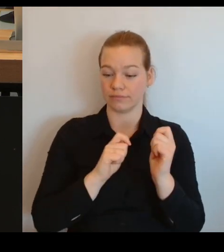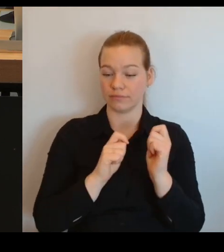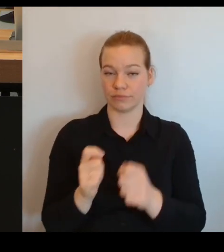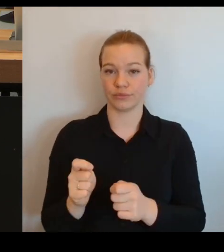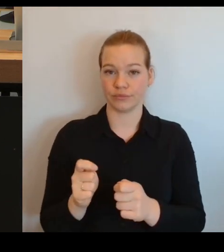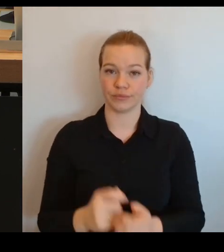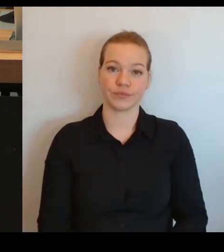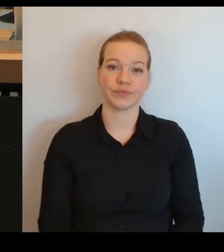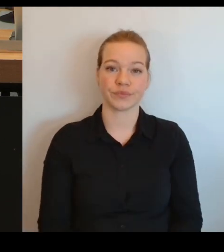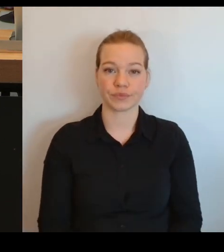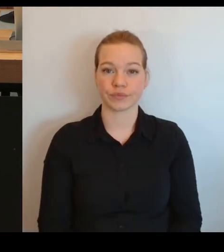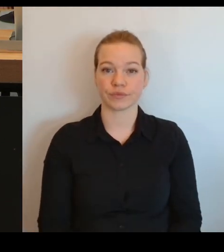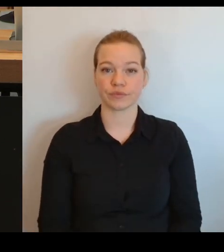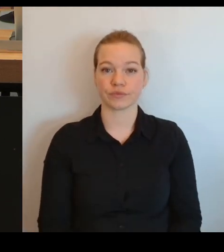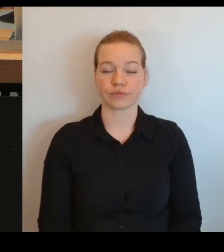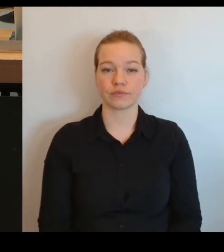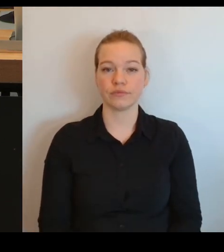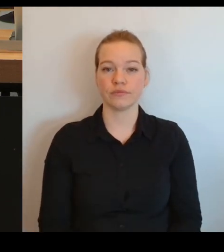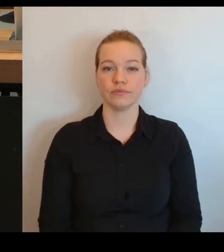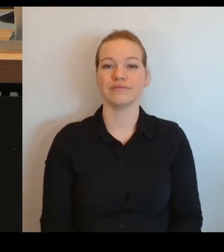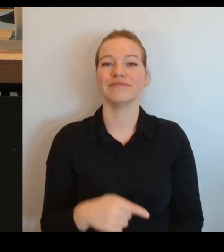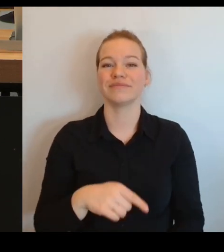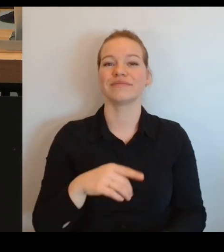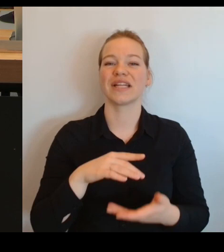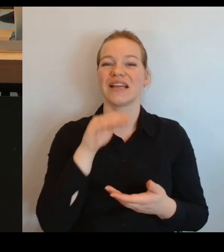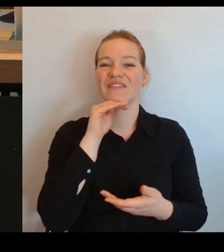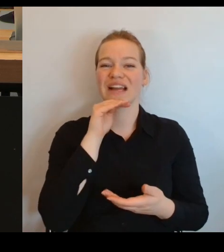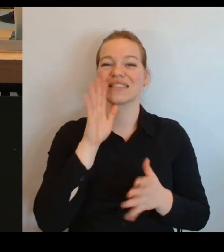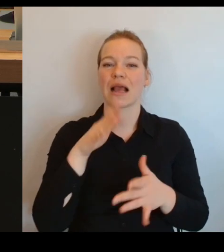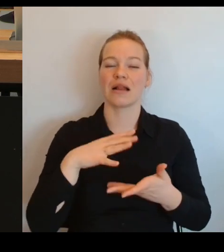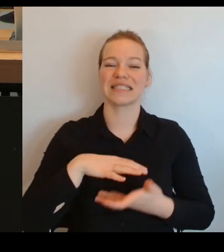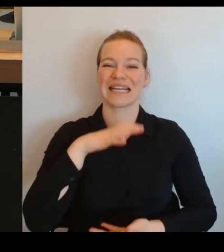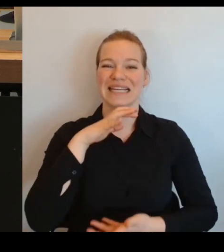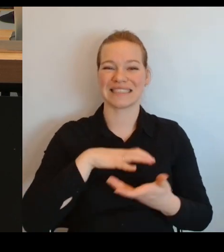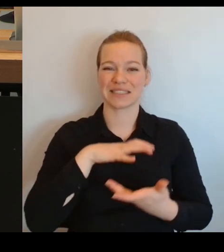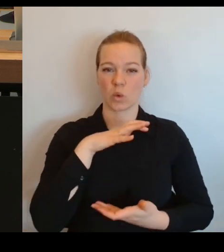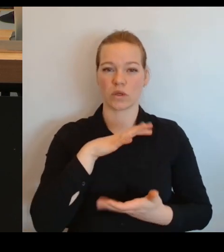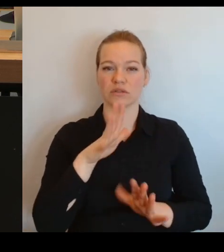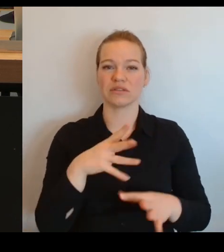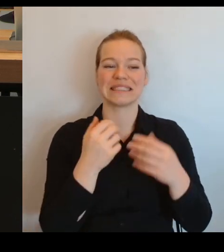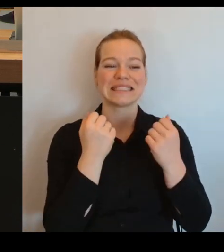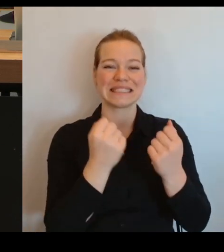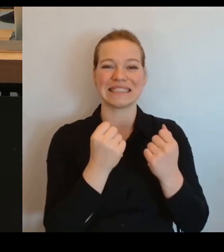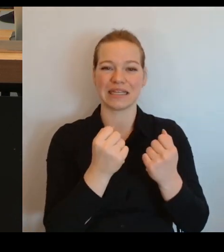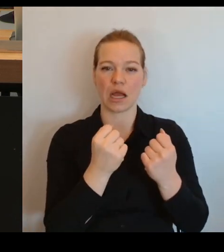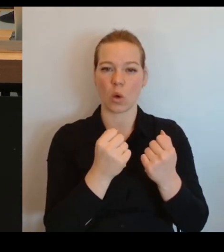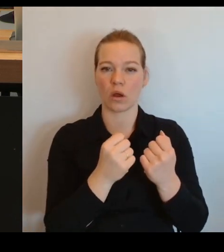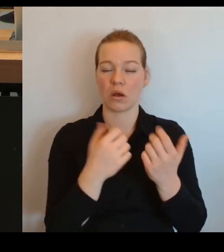gibt es im Übrigen keinerlei politische Differenzen, wenngleich sich die Regierungsfraktionen bei der Ausarbeitung dieses sehr mickrigen